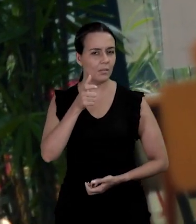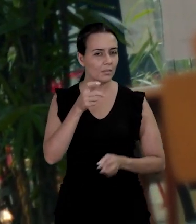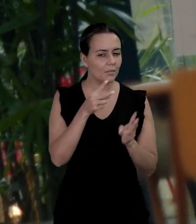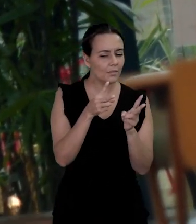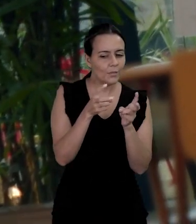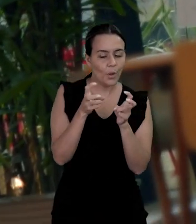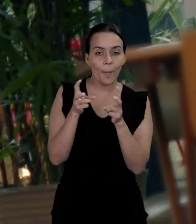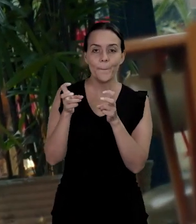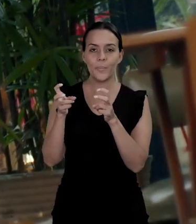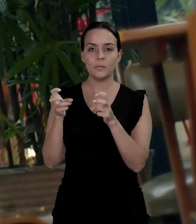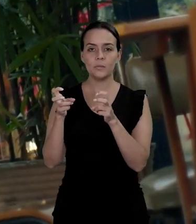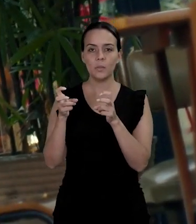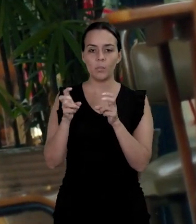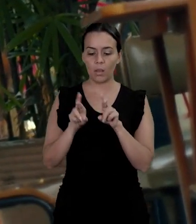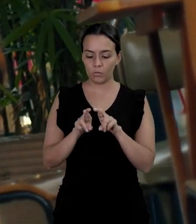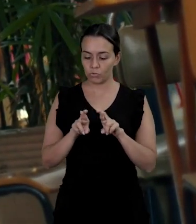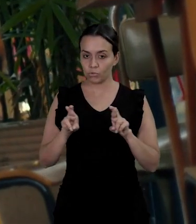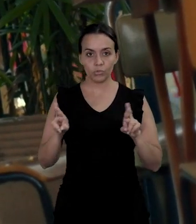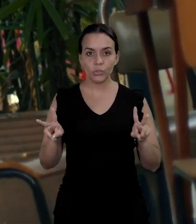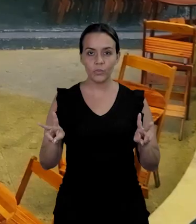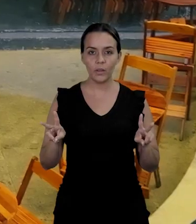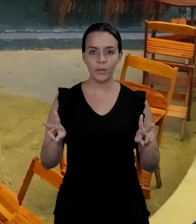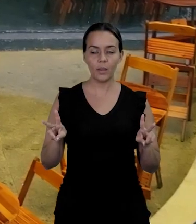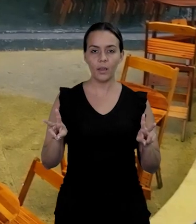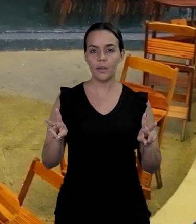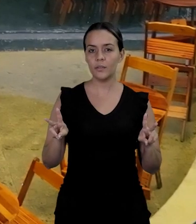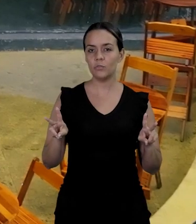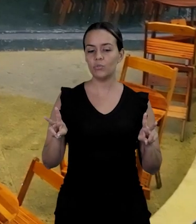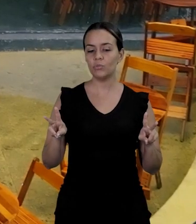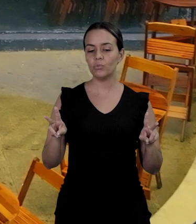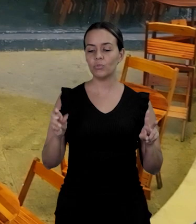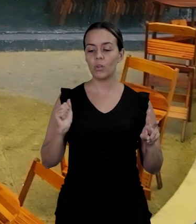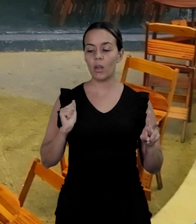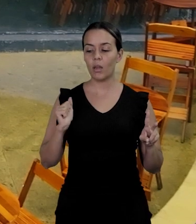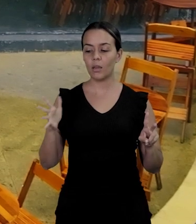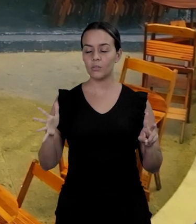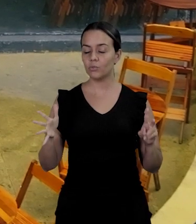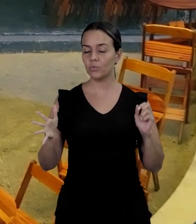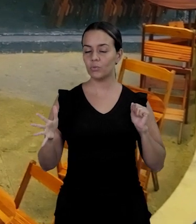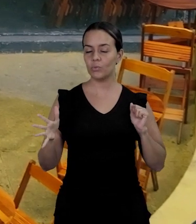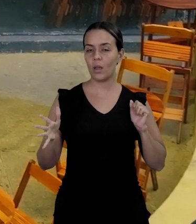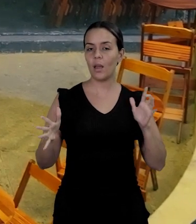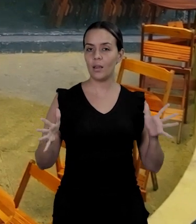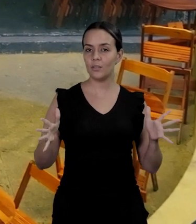entre duas atitudes predominantes no mundo contemporâneo.